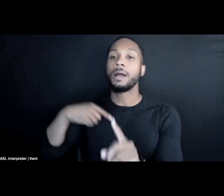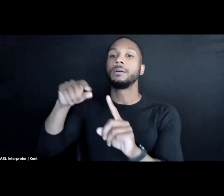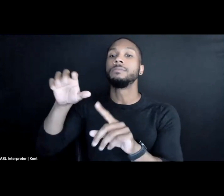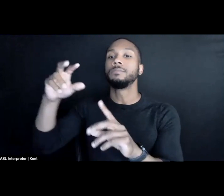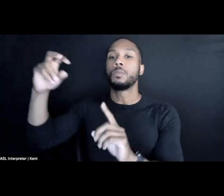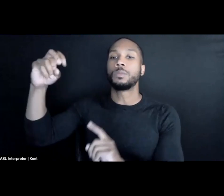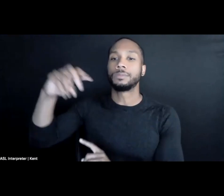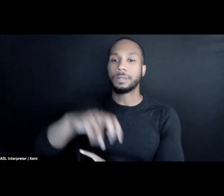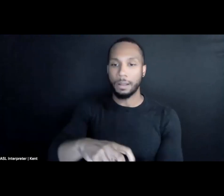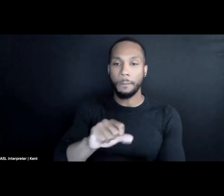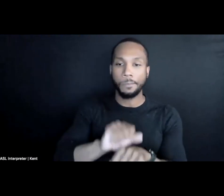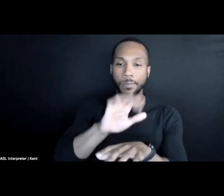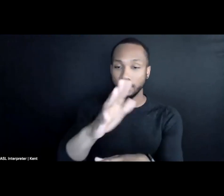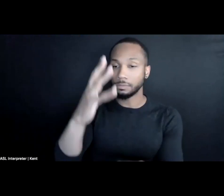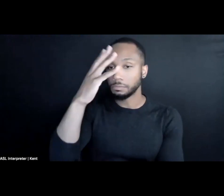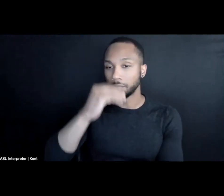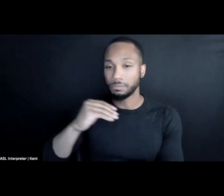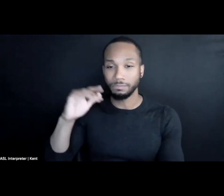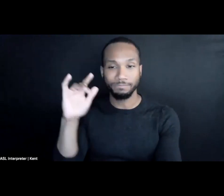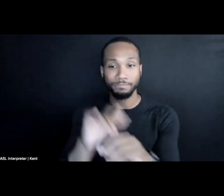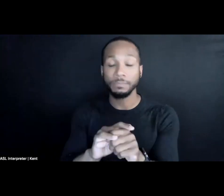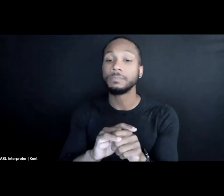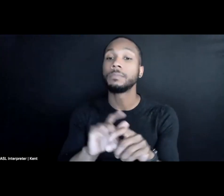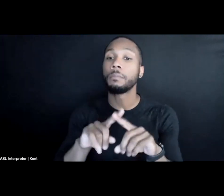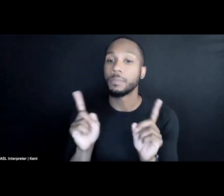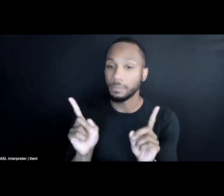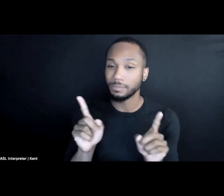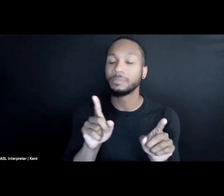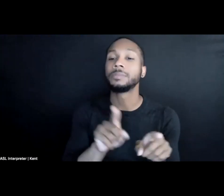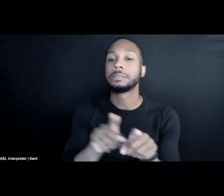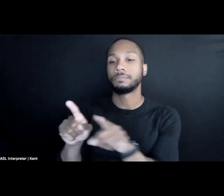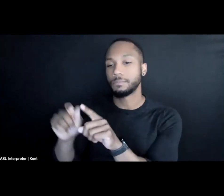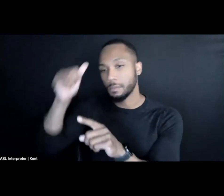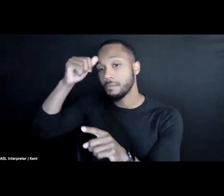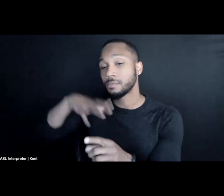a dormir. Pero, como el señor del cuento, tampoco puedo dormir.